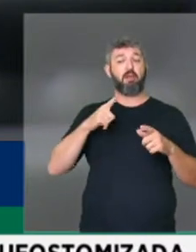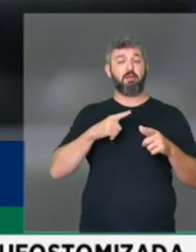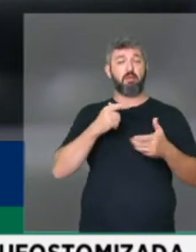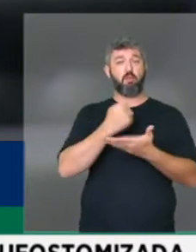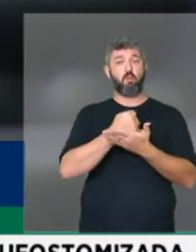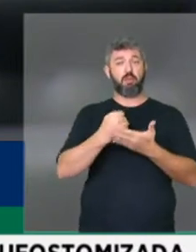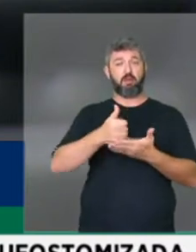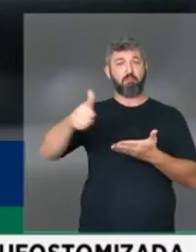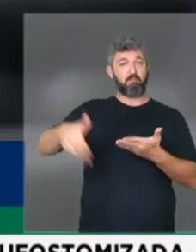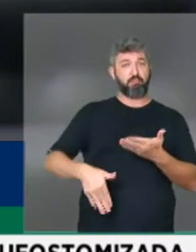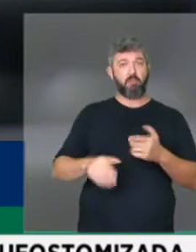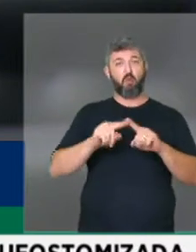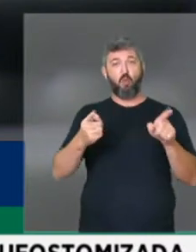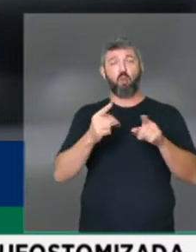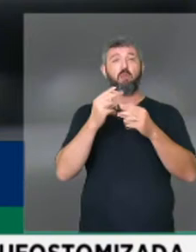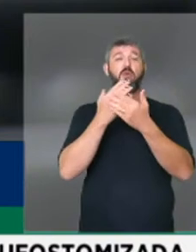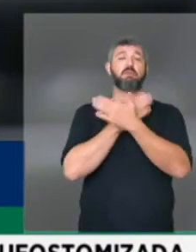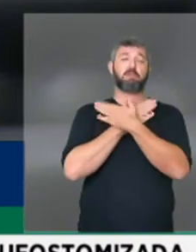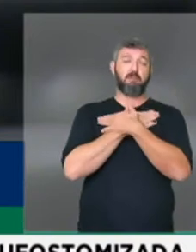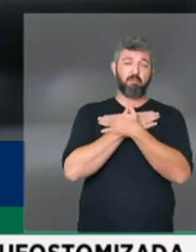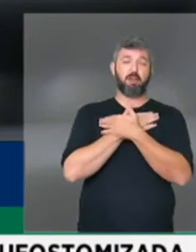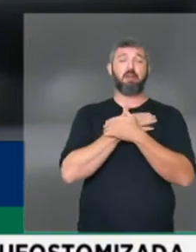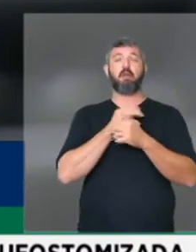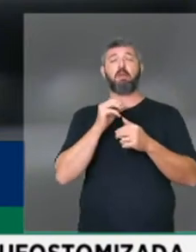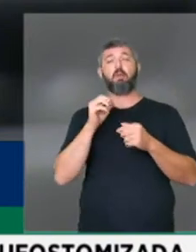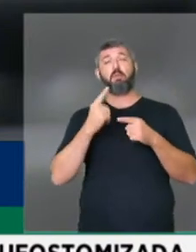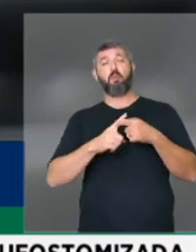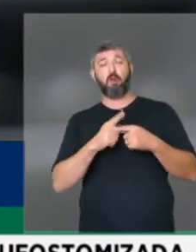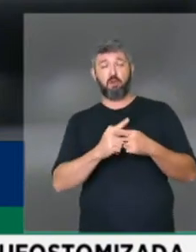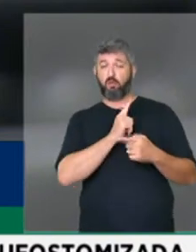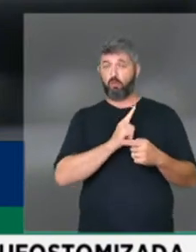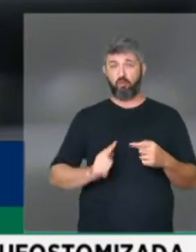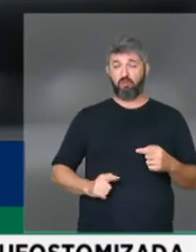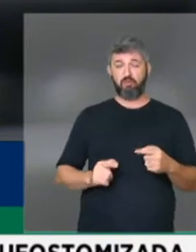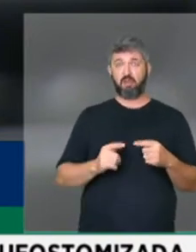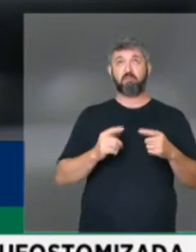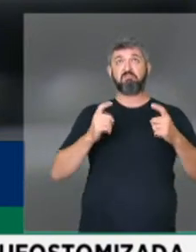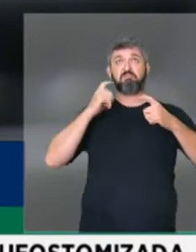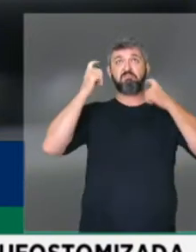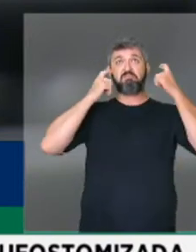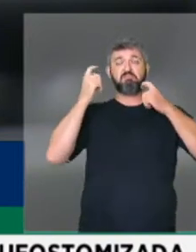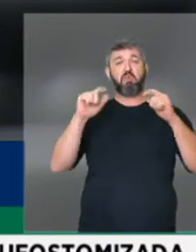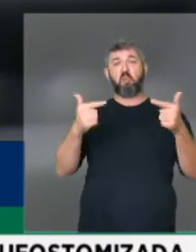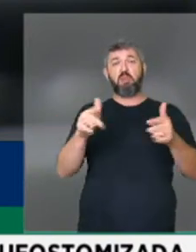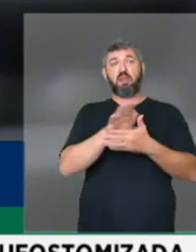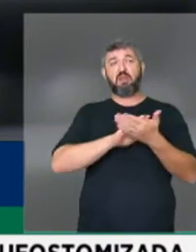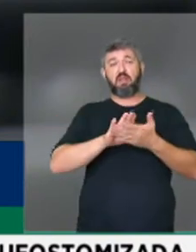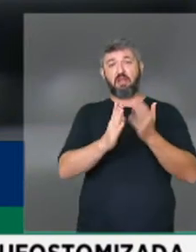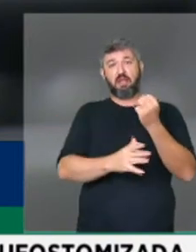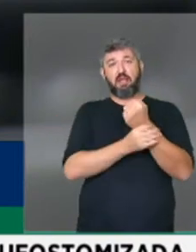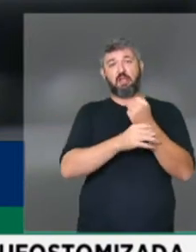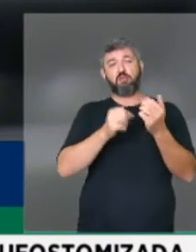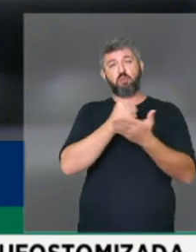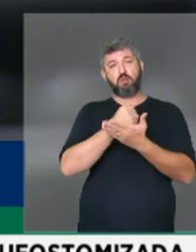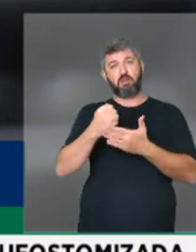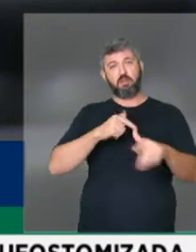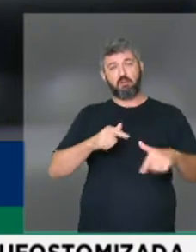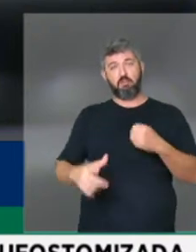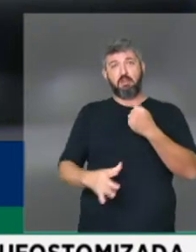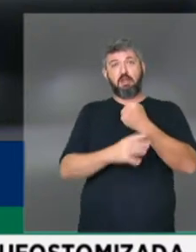LUTA PELA GARANTIA DE SEUS DIREITOS, DA MESMA FORMA COMO NÓS QUEREMOS. AS VÀSPERAS DO PRIMEIRO DE MAIO NOS MANTERMOS